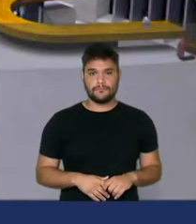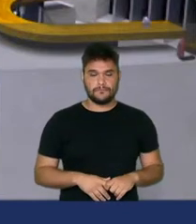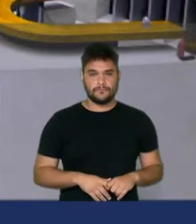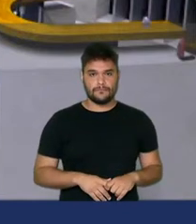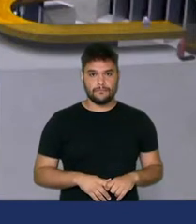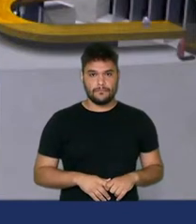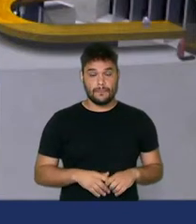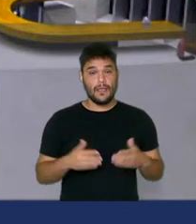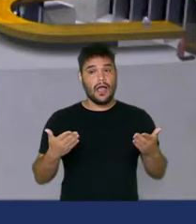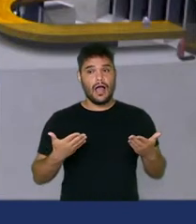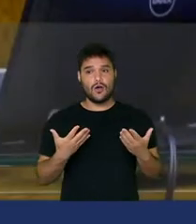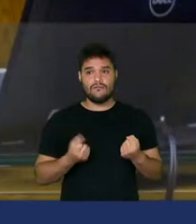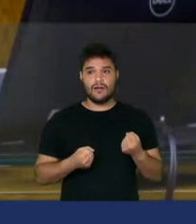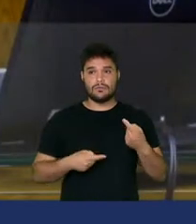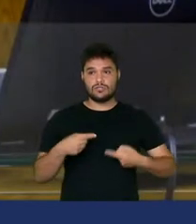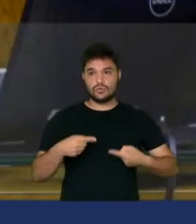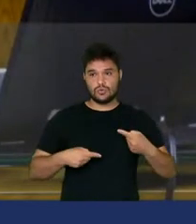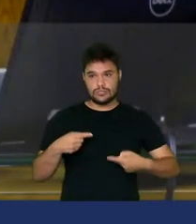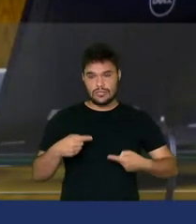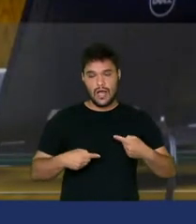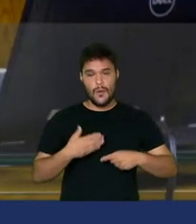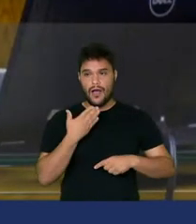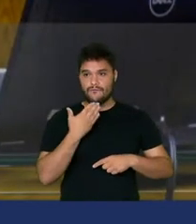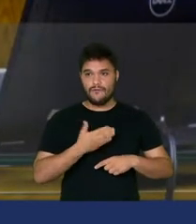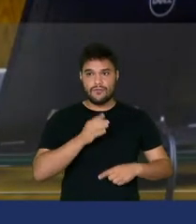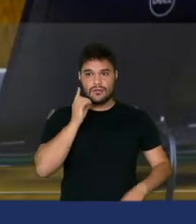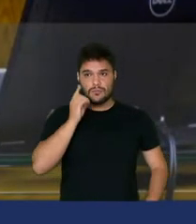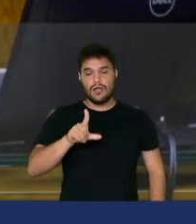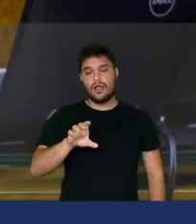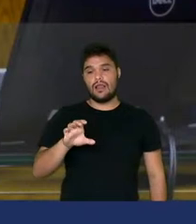RIO. OBRIGADO. -- [PRESIDENTE]: PASSA-SE É DISCUSSÃO. PARA DISCUTIR A FAVOREÇO, DEPUTADO LEO DE